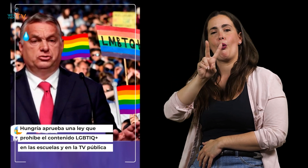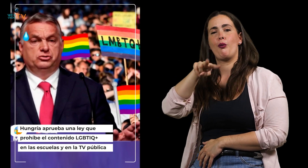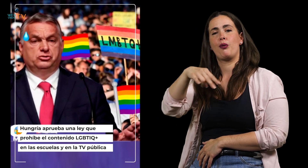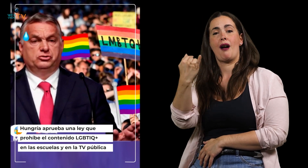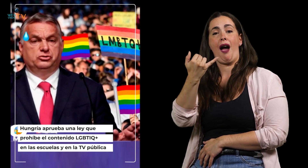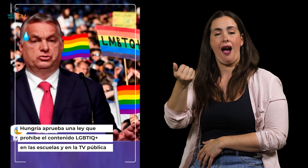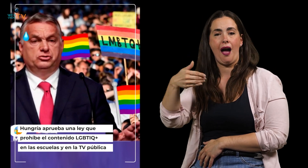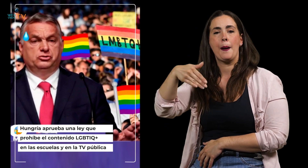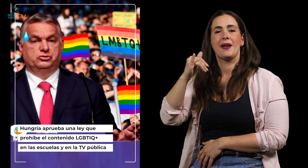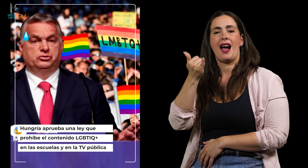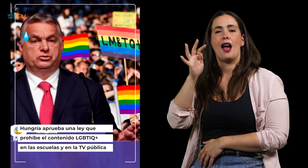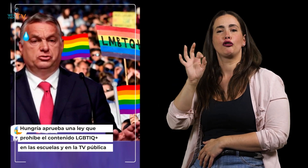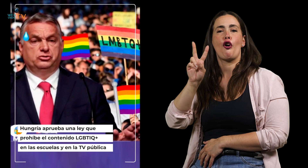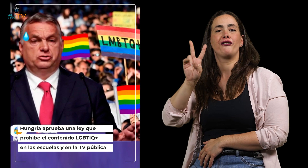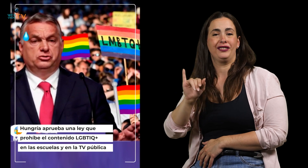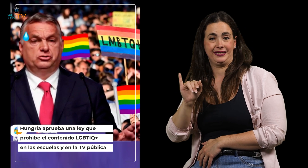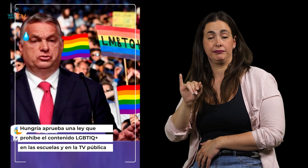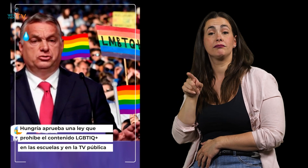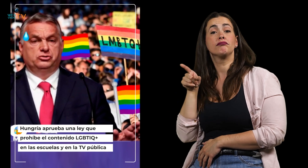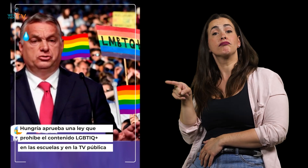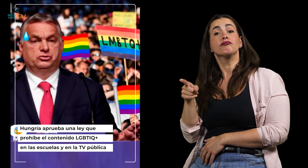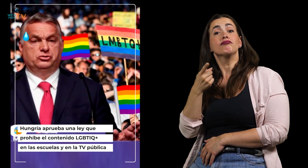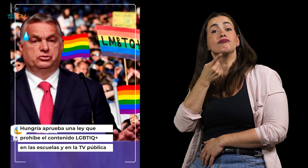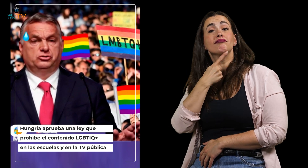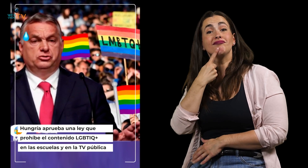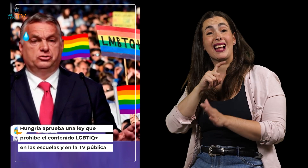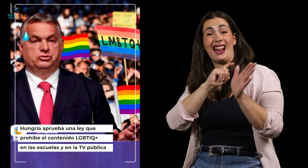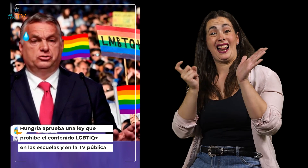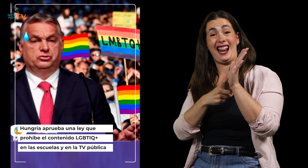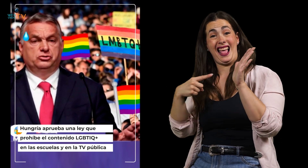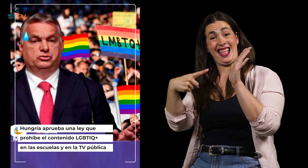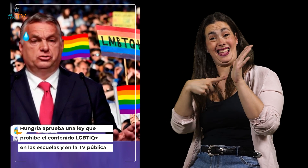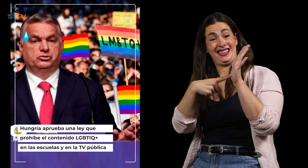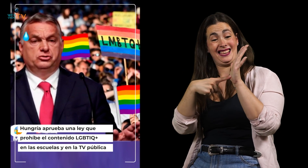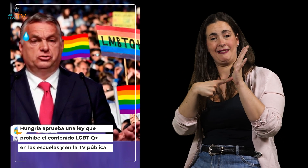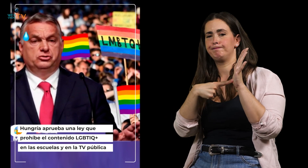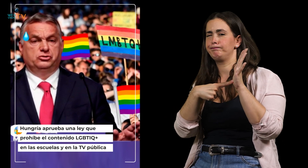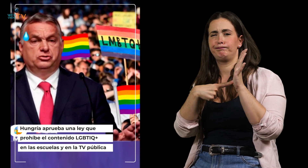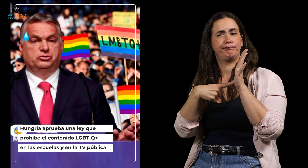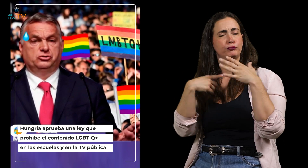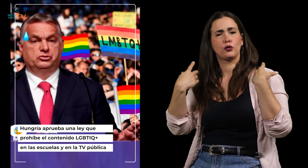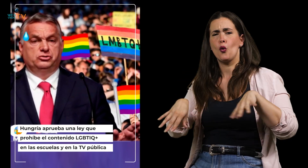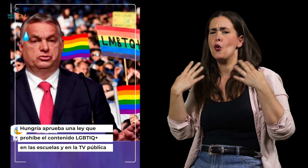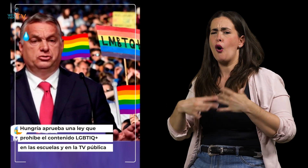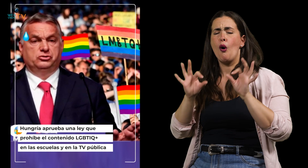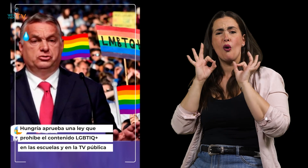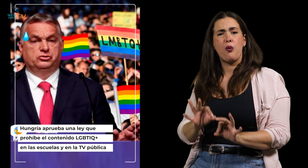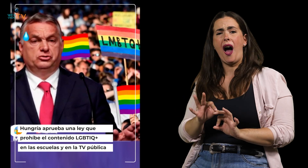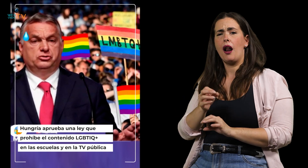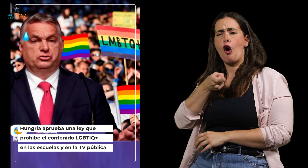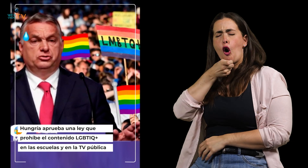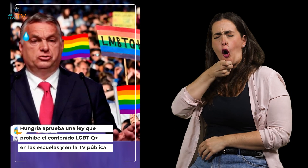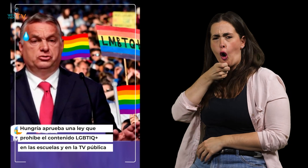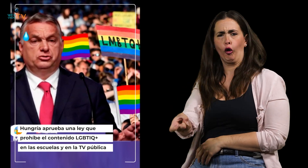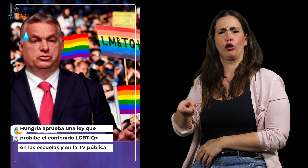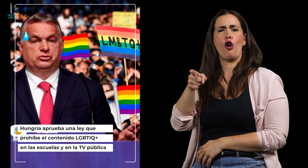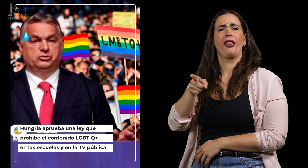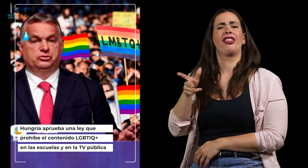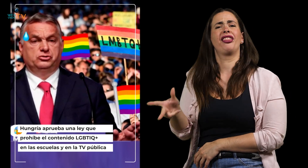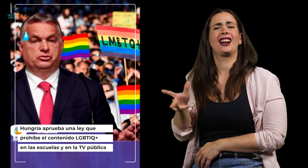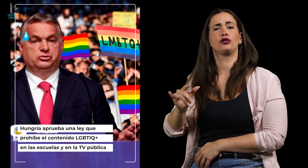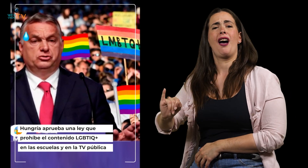Dunja Mijatović, describió la legislación como una “afrenta a los derechos